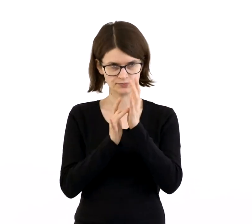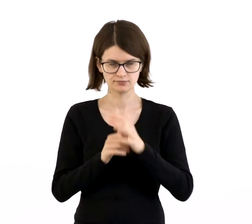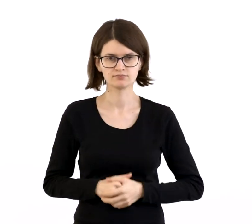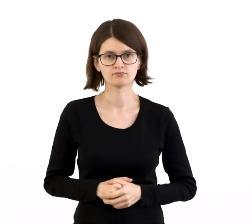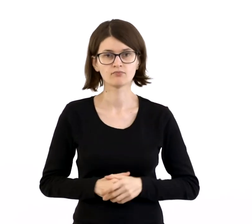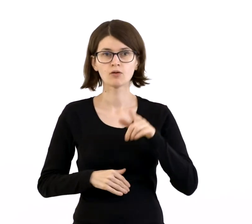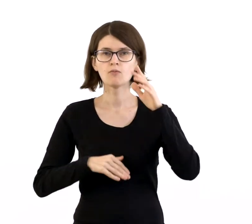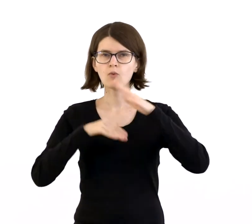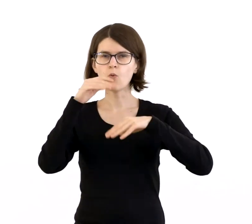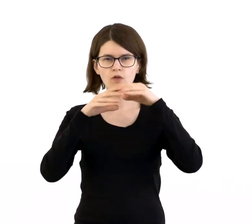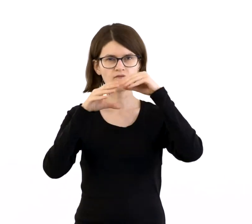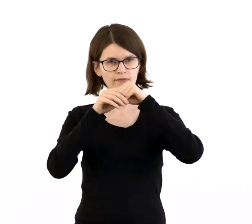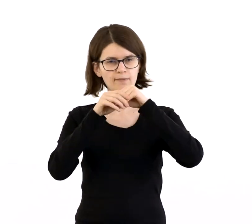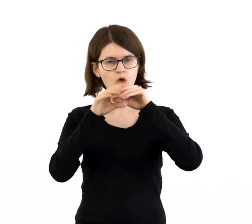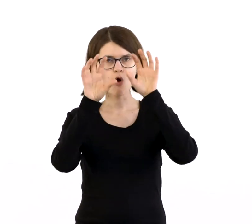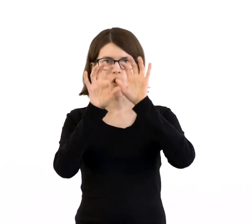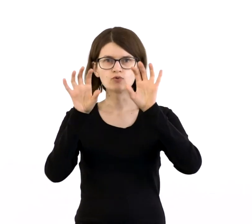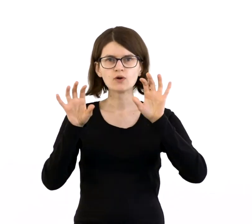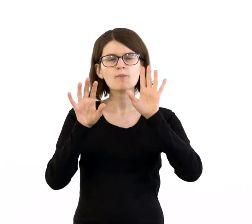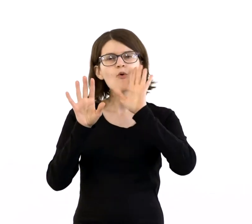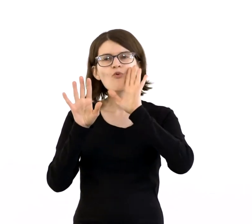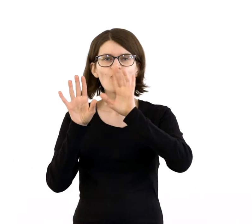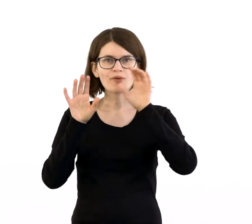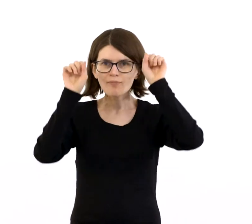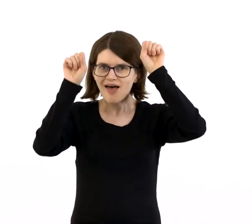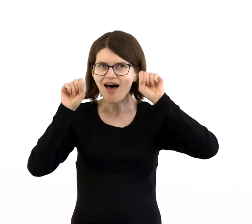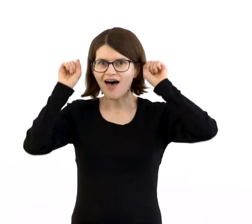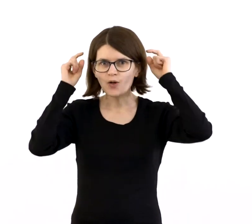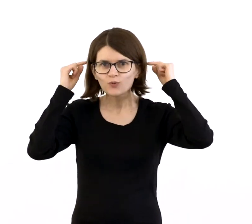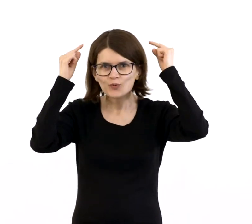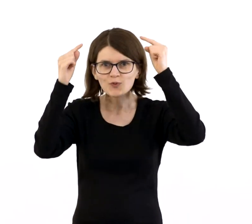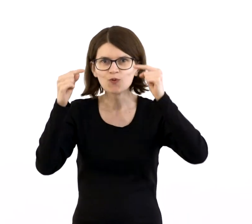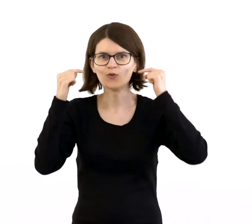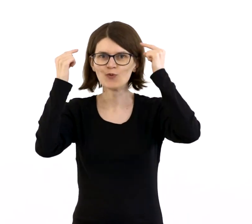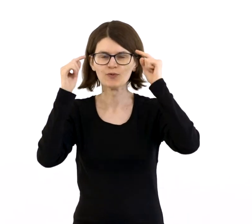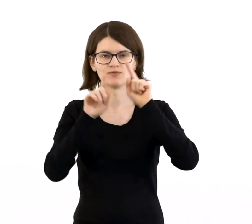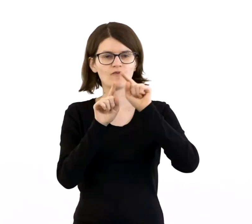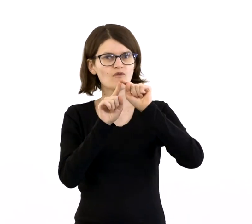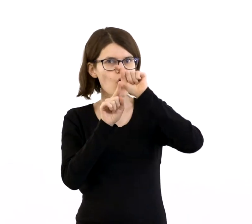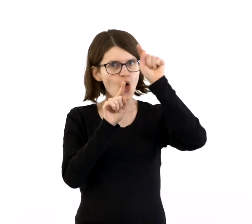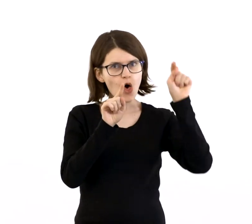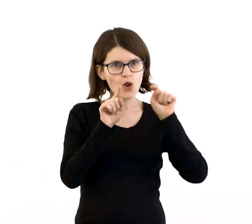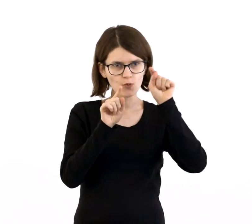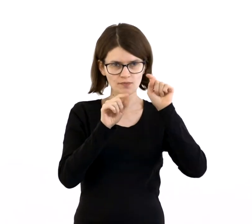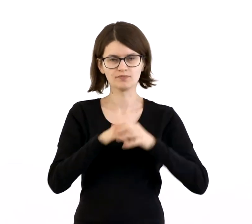zbudowana jest z ozdobnej, opisywanej często jako przypominającej baranie rogi, woluty.